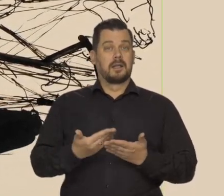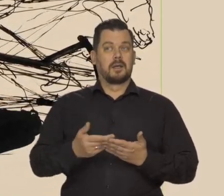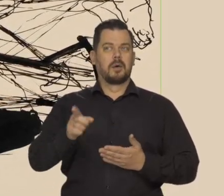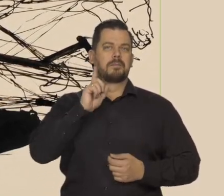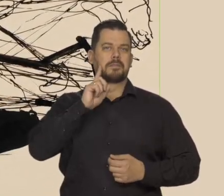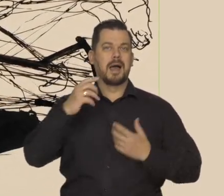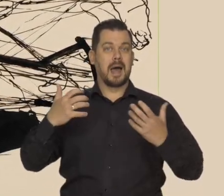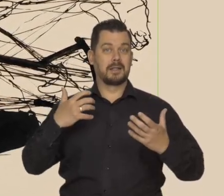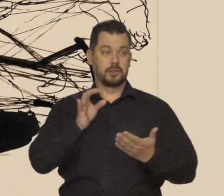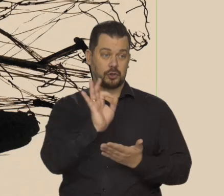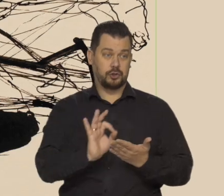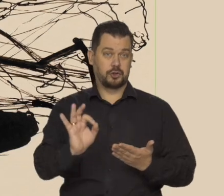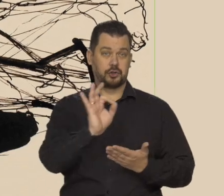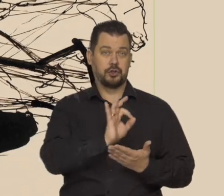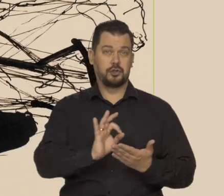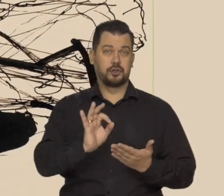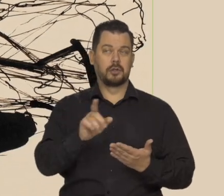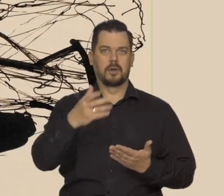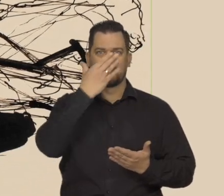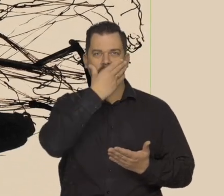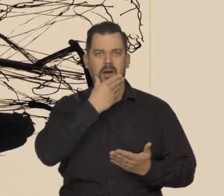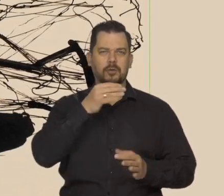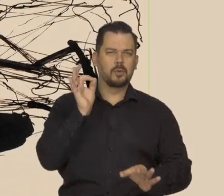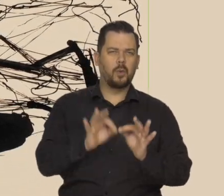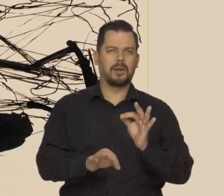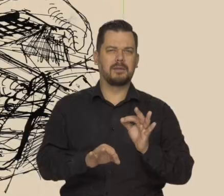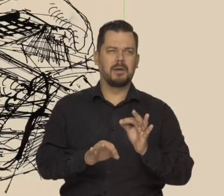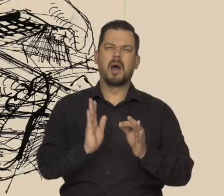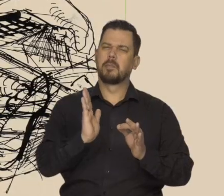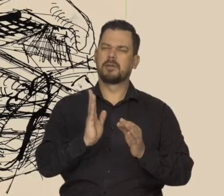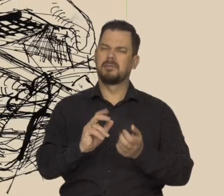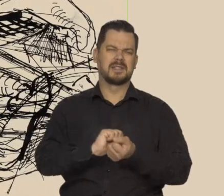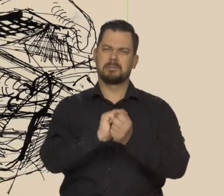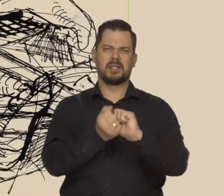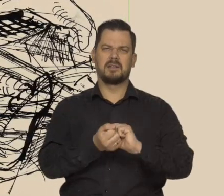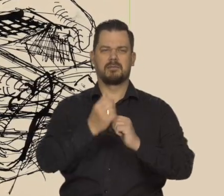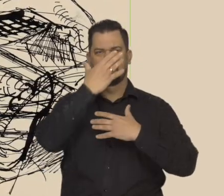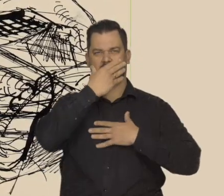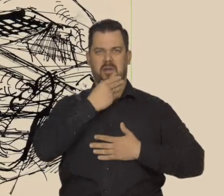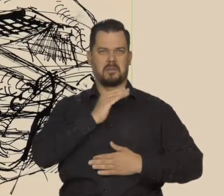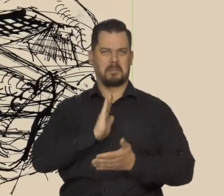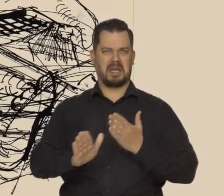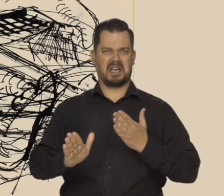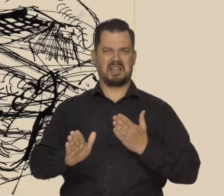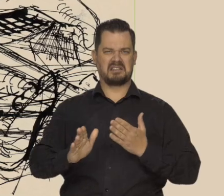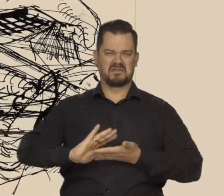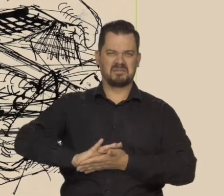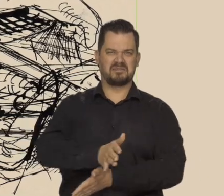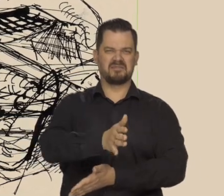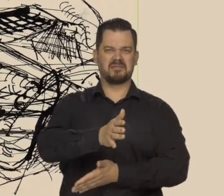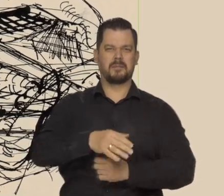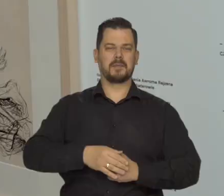Dlatego też artysta w pierwszym szkicu oddaje wyraźnie rysy twarzy, jednak ostatecznie decyduje się przedstawić ciała całkowicie zbezczeszczone.